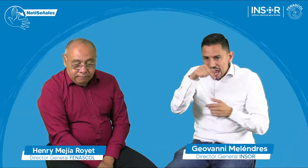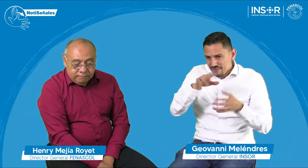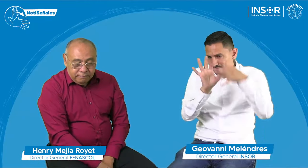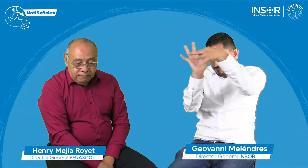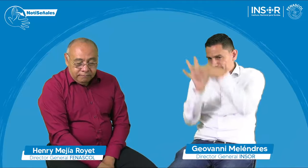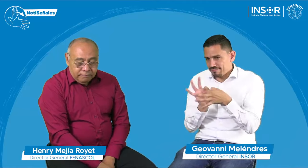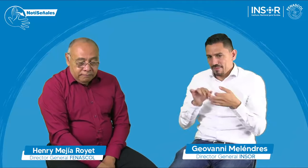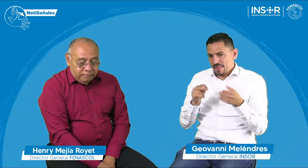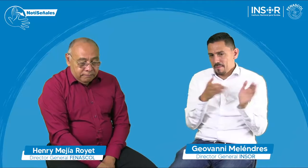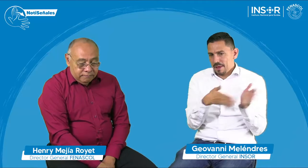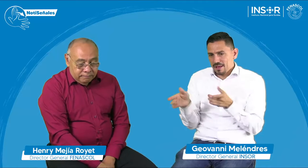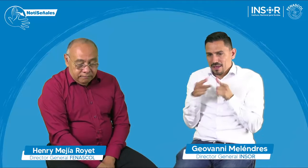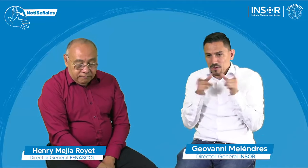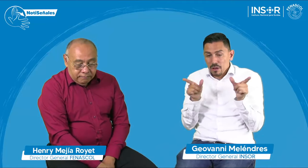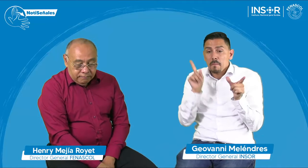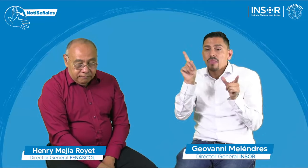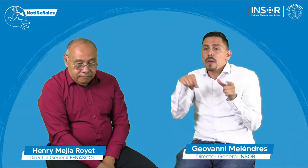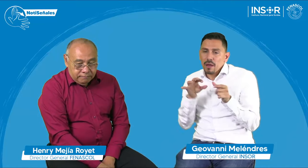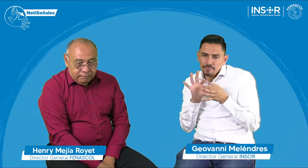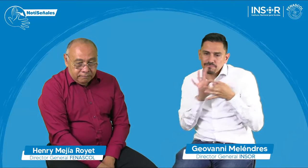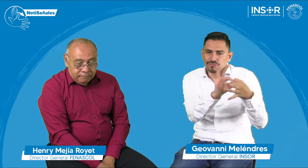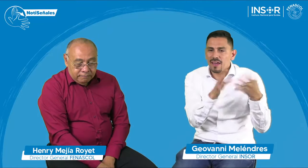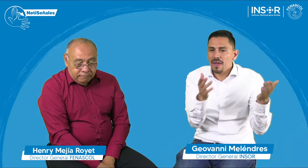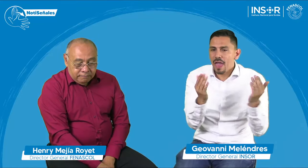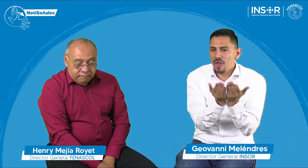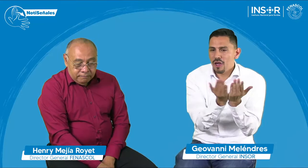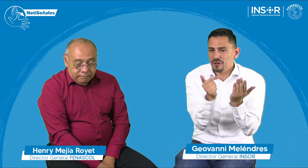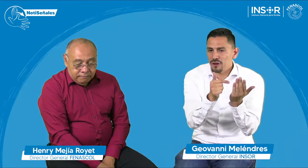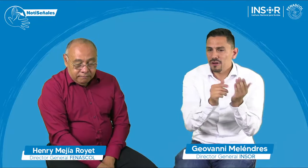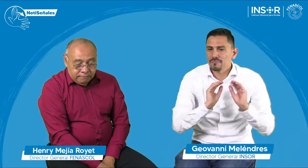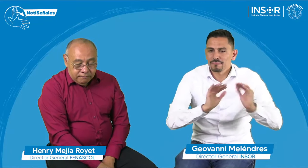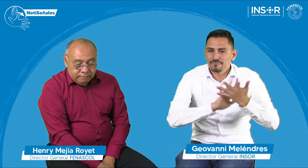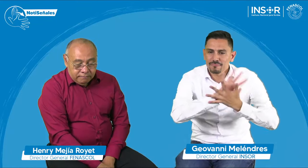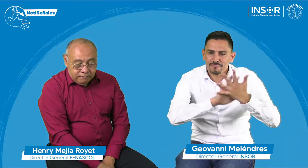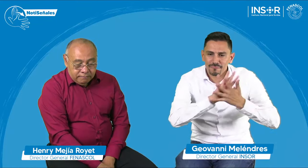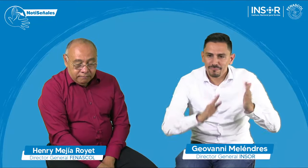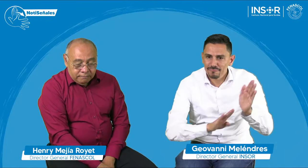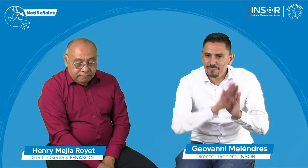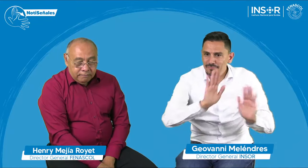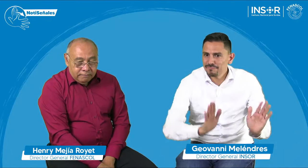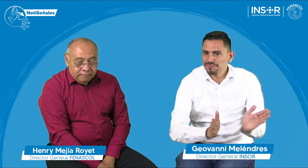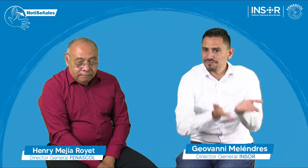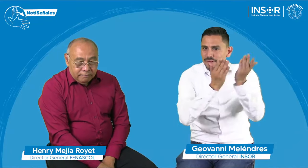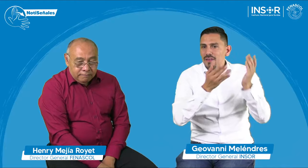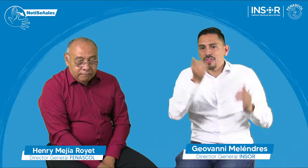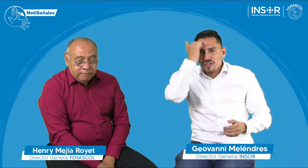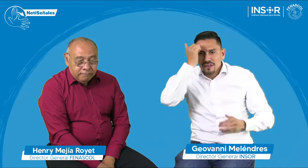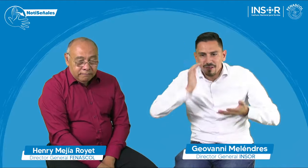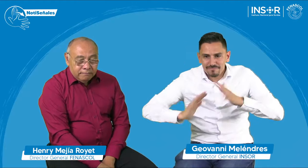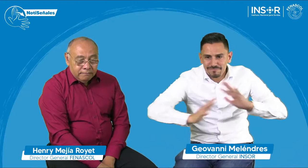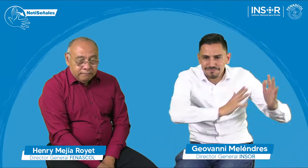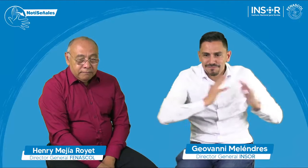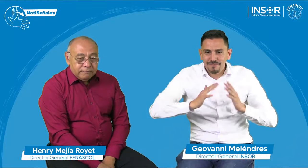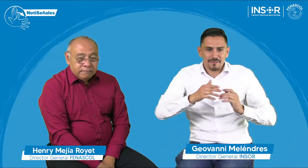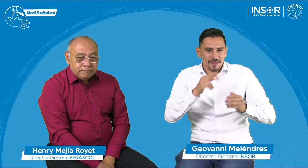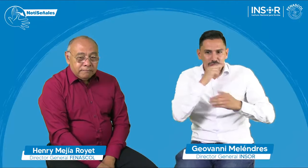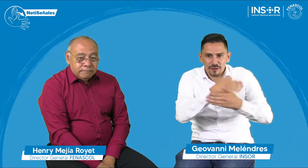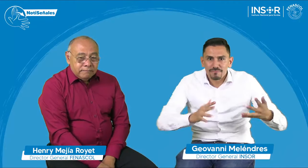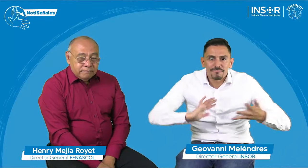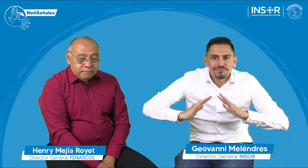lingüística en este ámbito, a los docentes de lengua de señas y ese ámbito lingüístico tiene